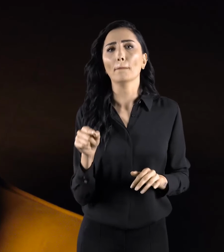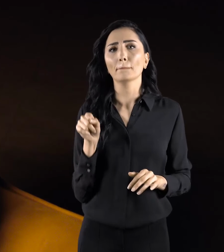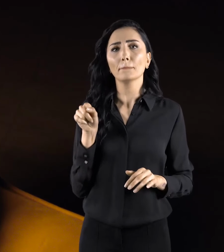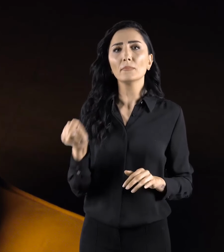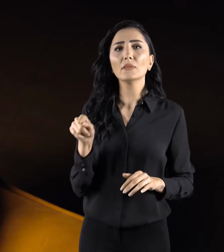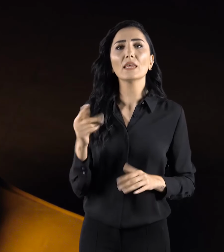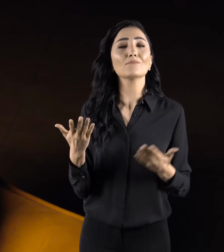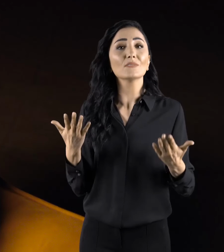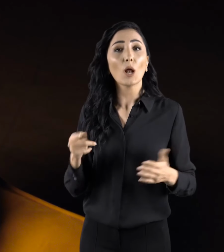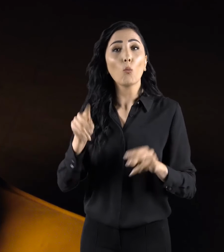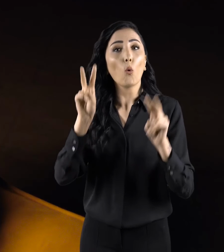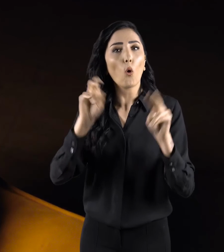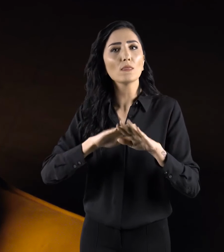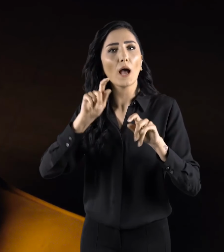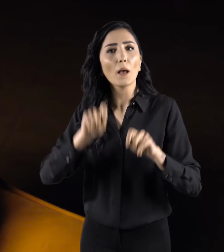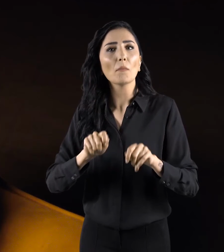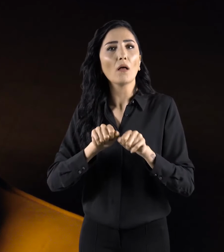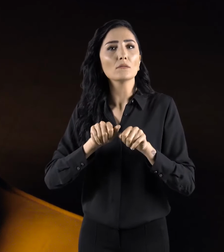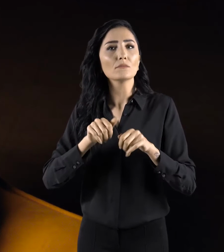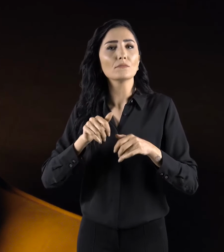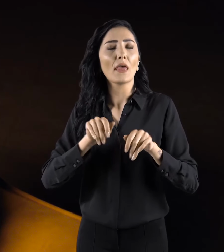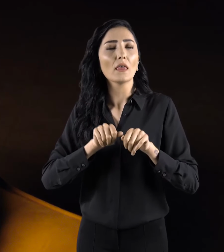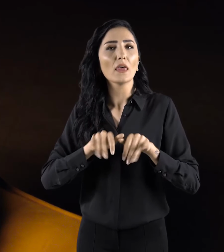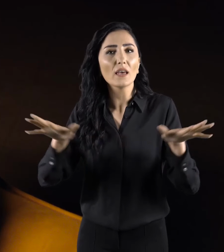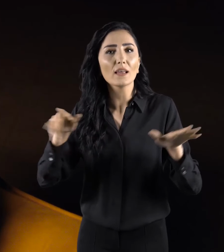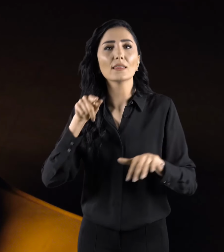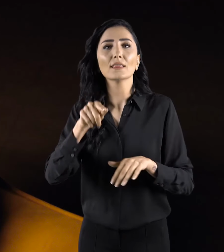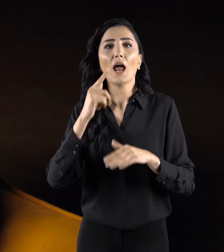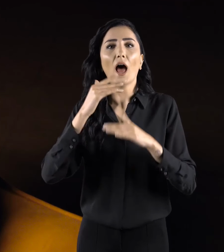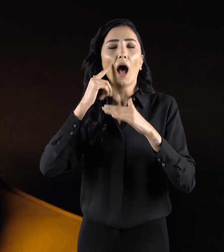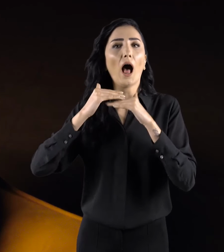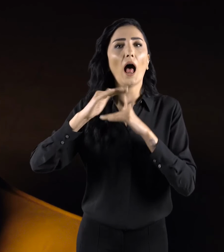konuda en önemli unsurlardan biridir. Zira bu konuda yapılan yayınlar